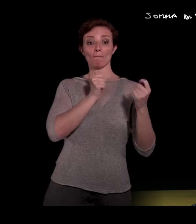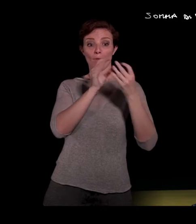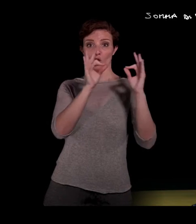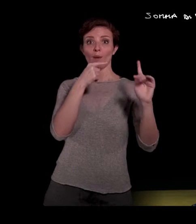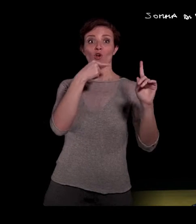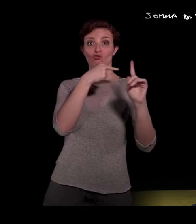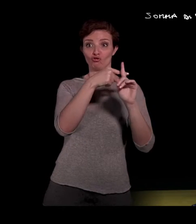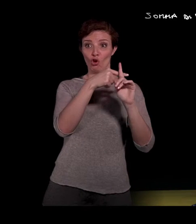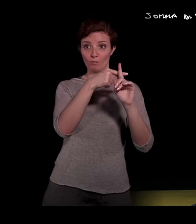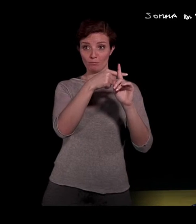per la loro differenza.